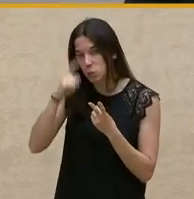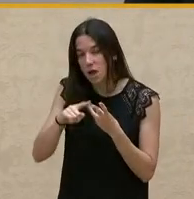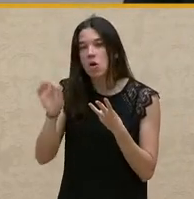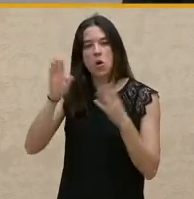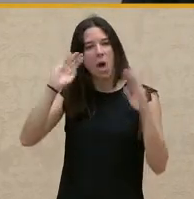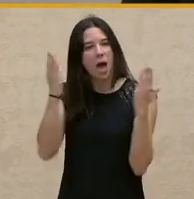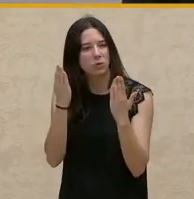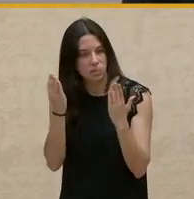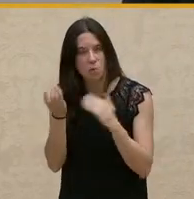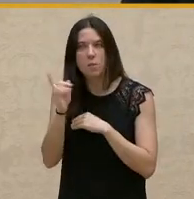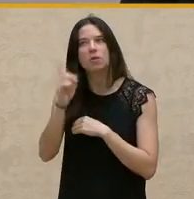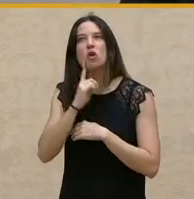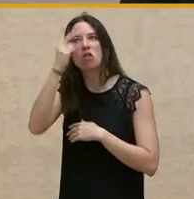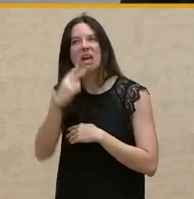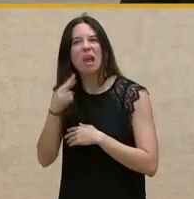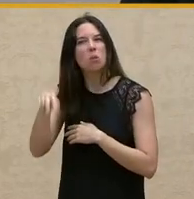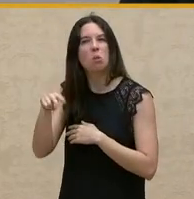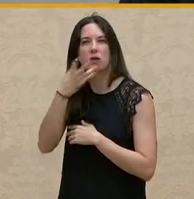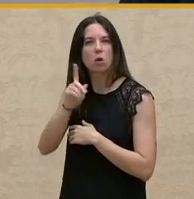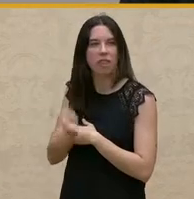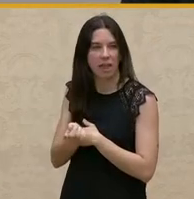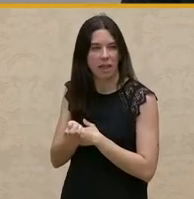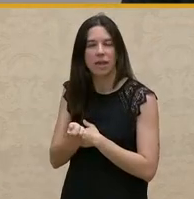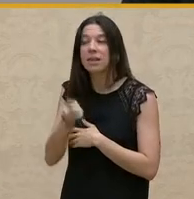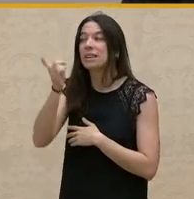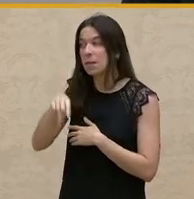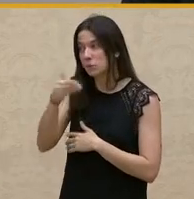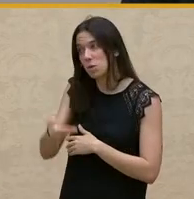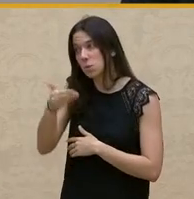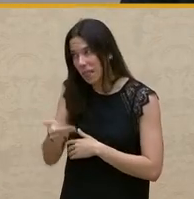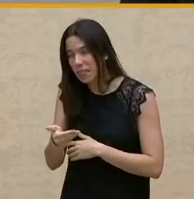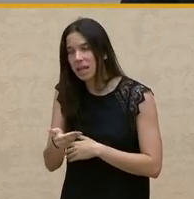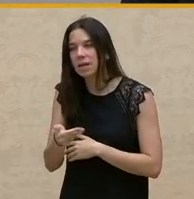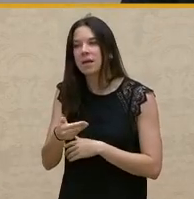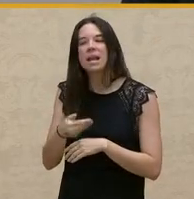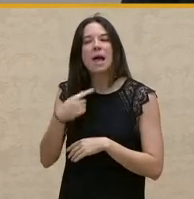Nunca como sordoceguera. Asimismo, es muy relevante la pérdida sensorial en la tercera edad,